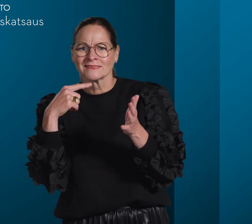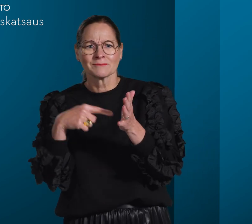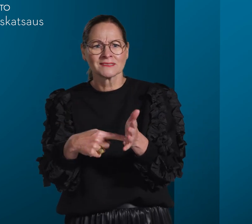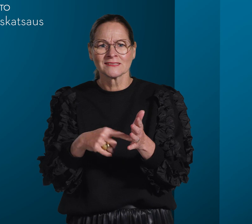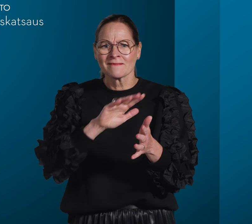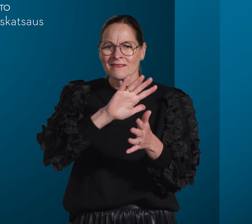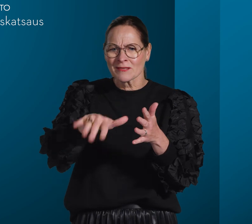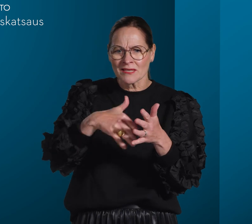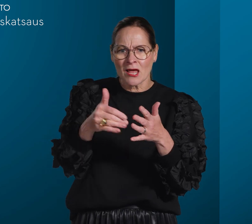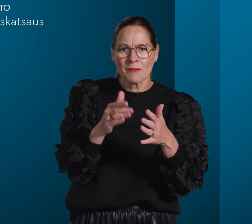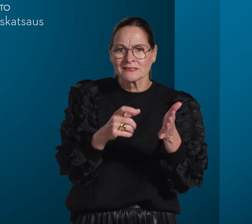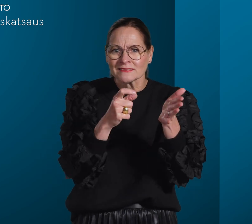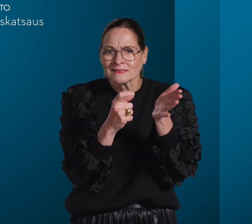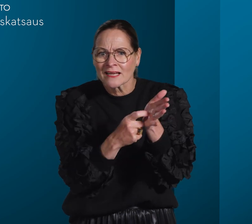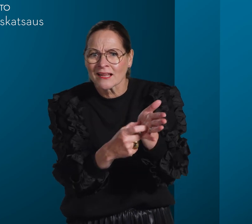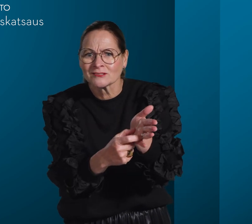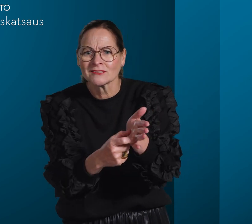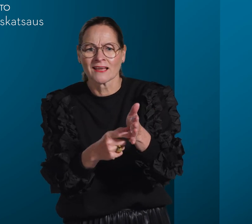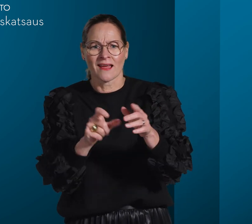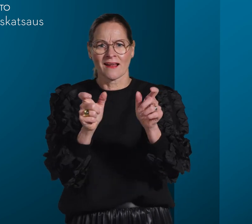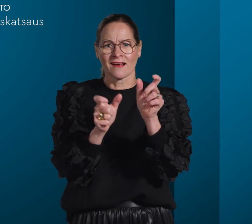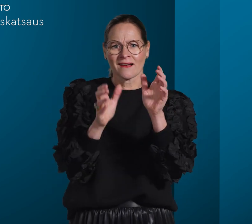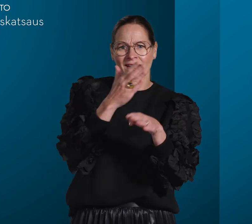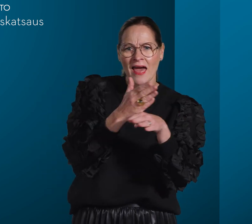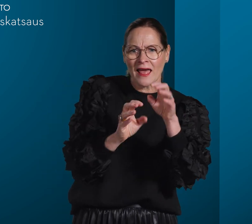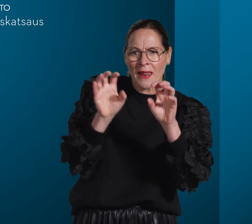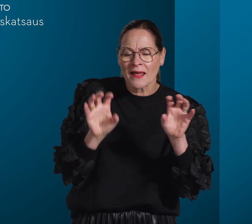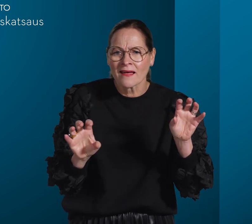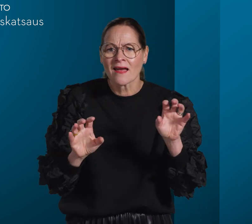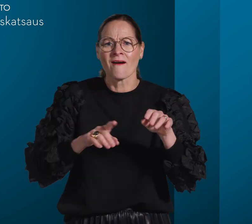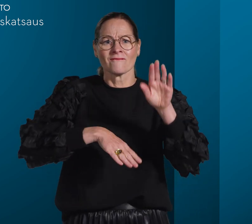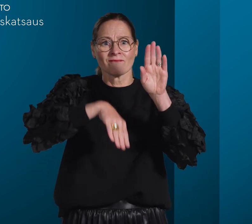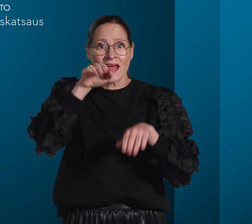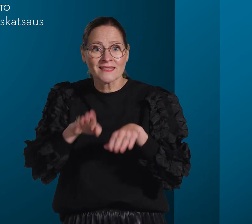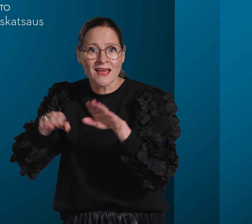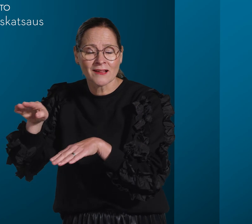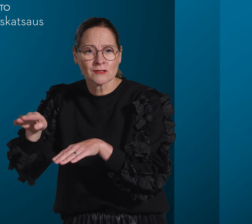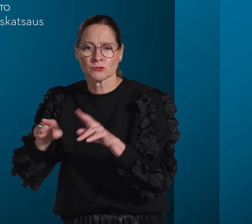esimerkiksi viittomakielen sanastoa, rakennetta ja variaatioita -